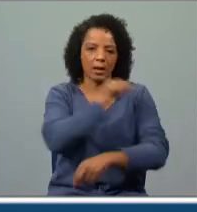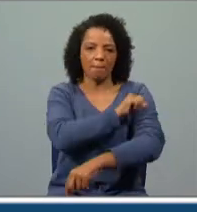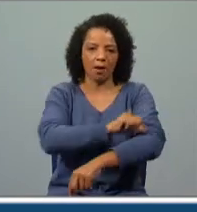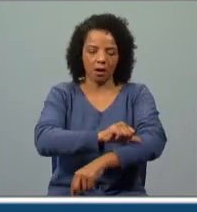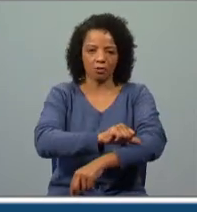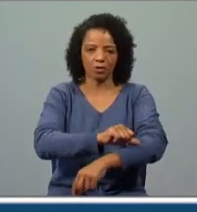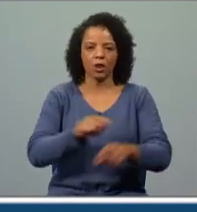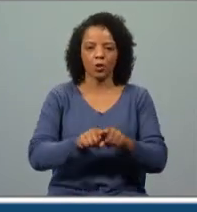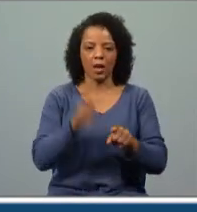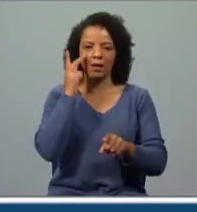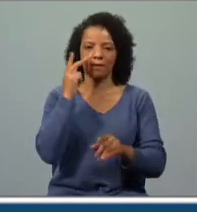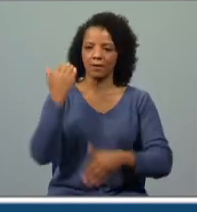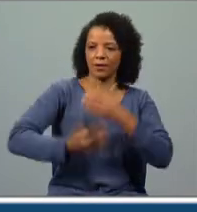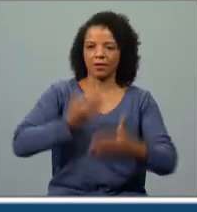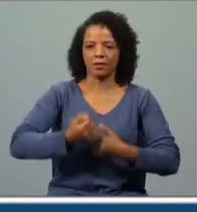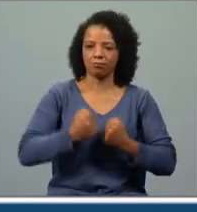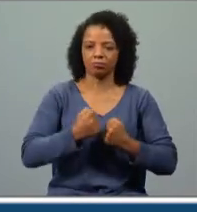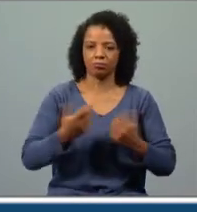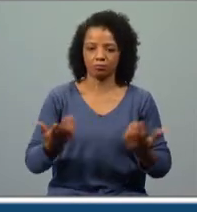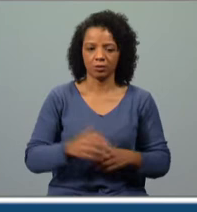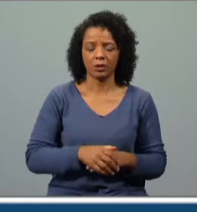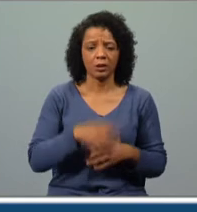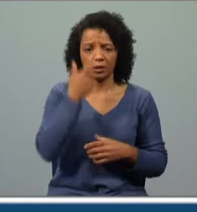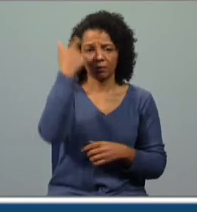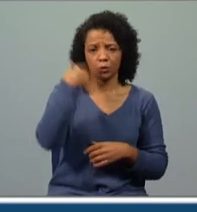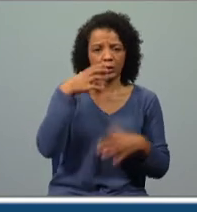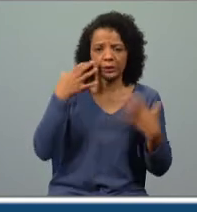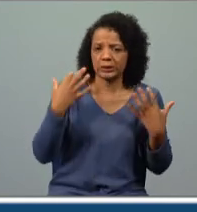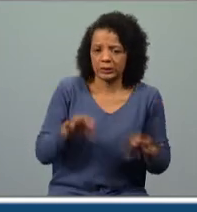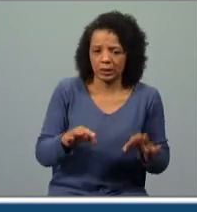vigoroso cheio de vida ele era uma pessoa simples como vimos ele estava de 生機勃勃的他是一個我們看到他是個簡單的人